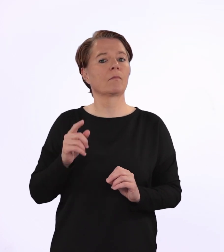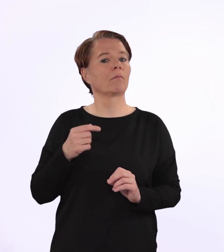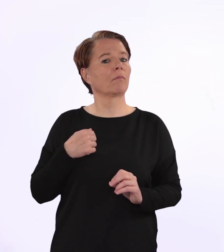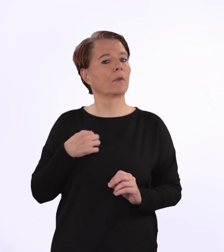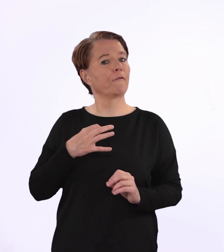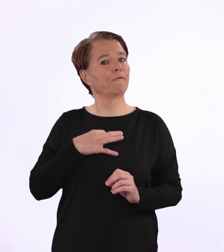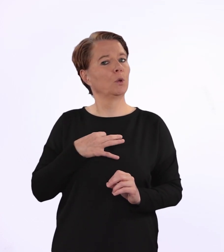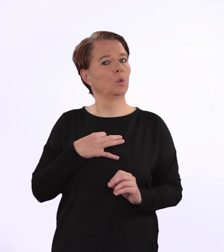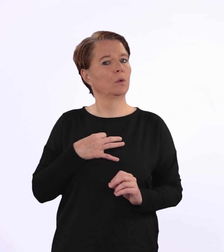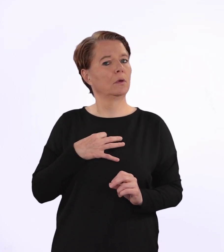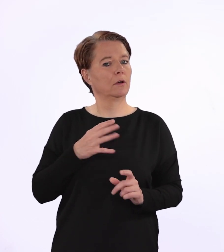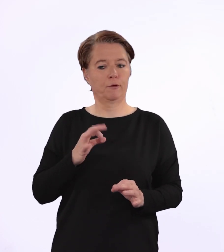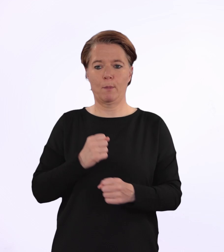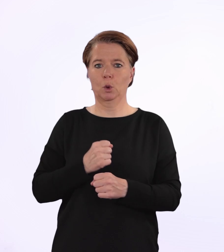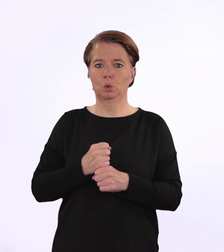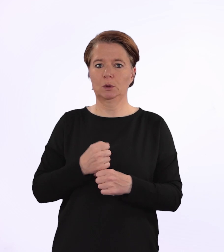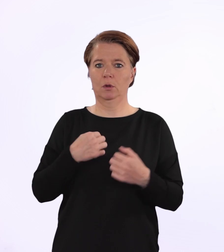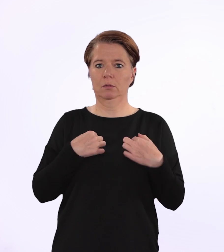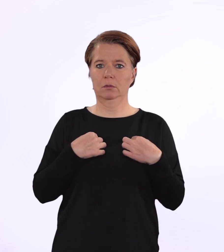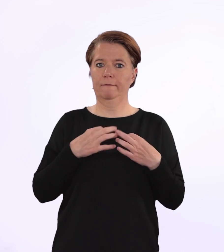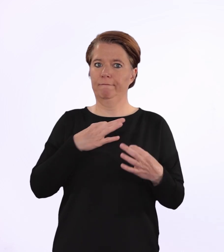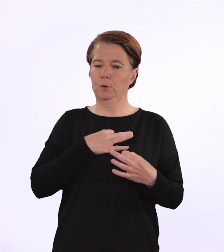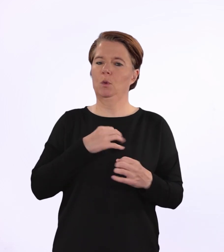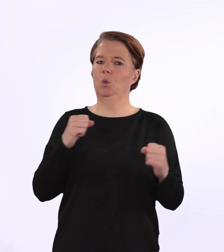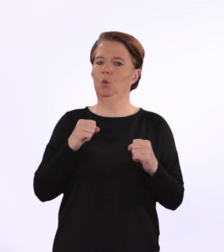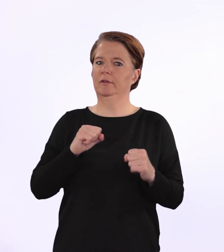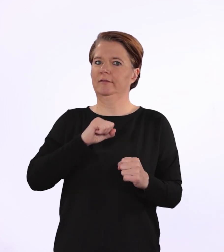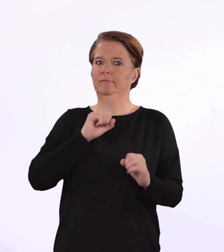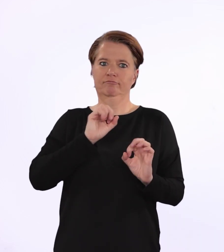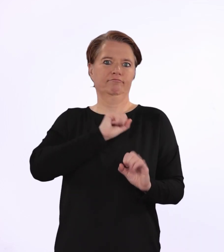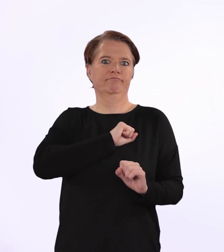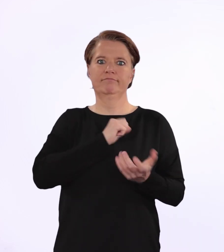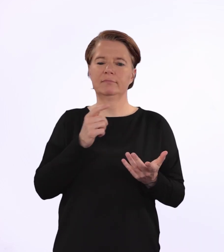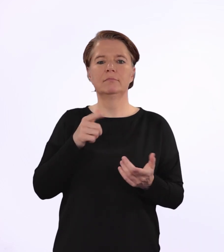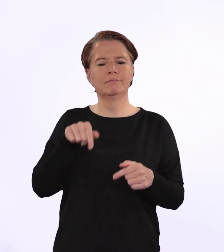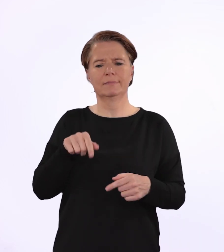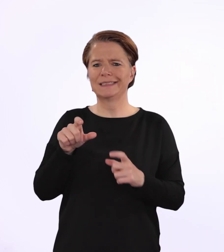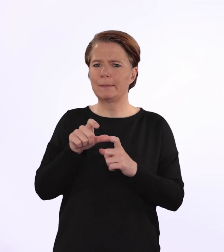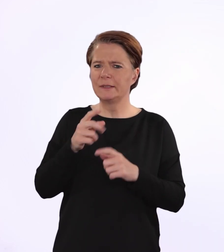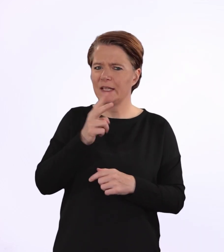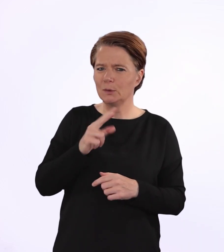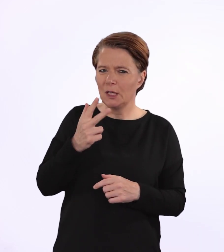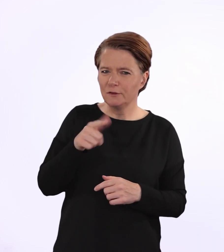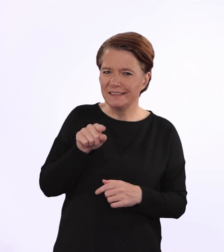Und das war super bereichernd für die Produktion, die jetzt im September [2023] stattfinden wird.